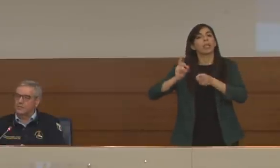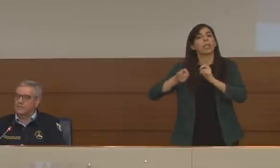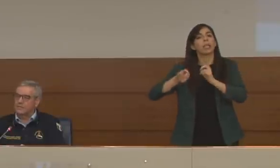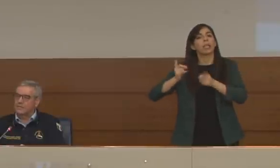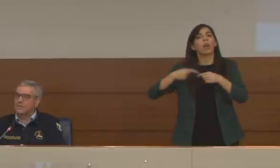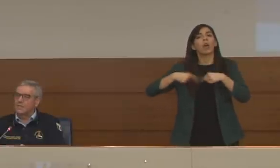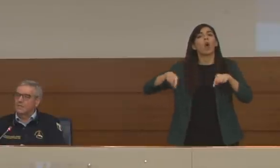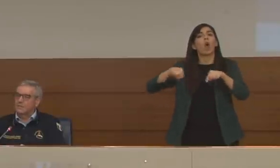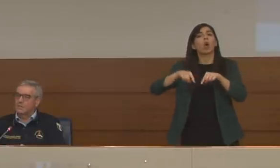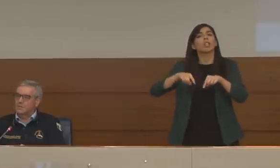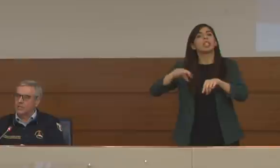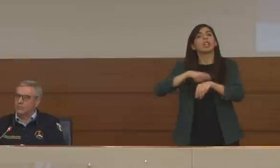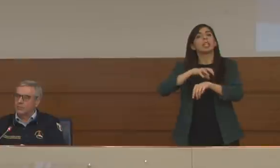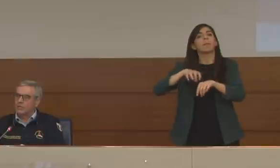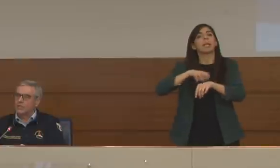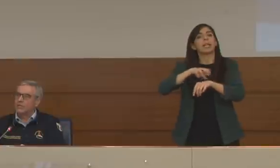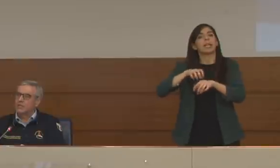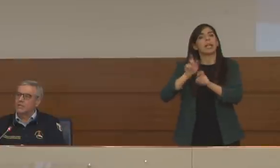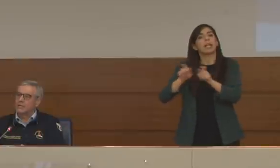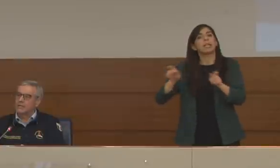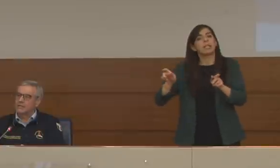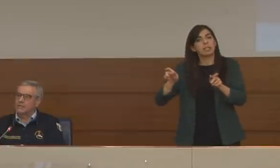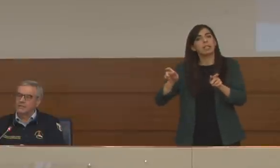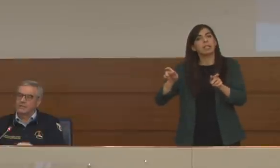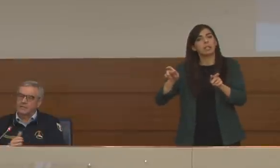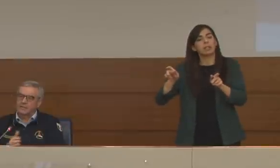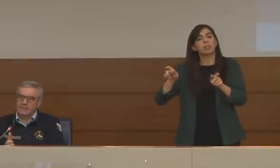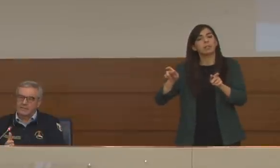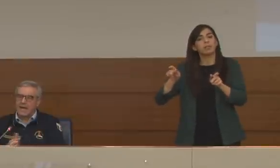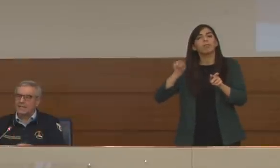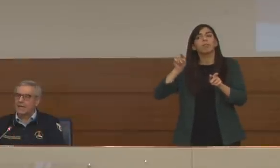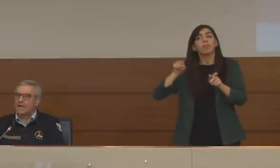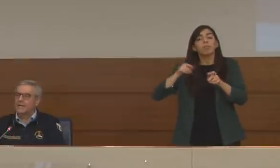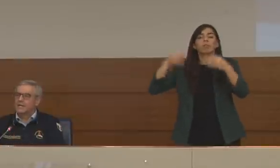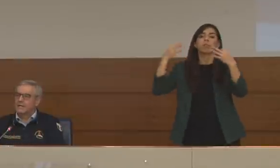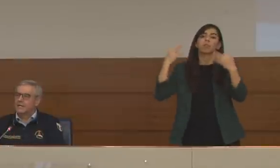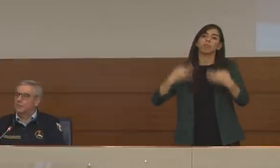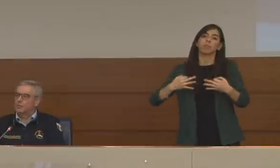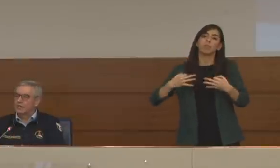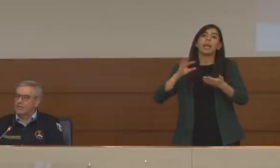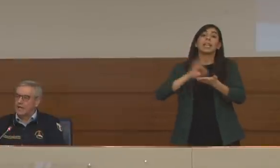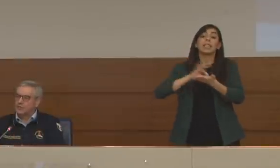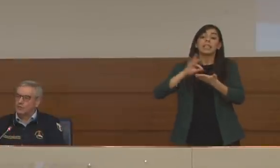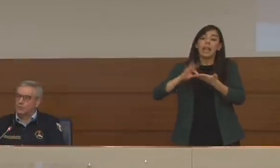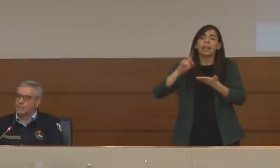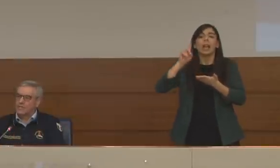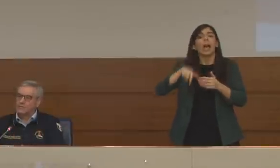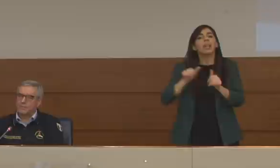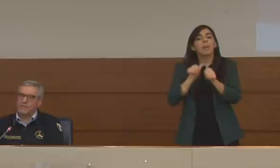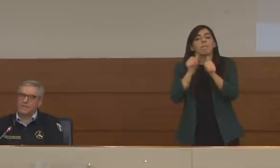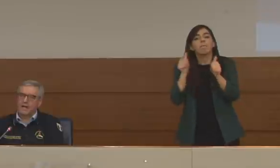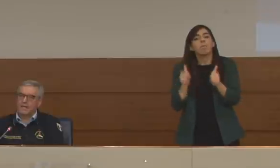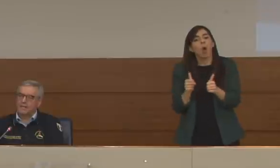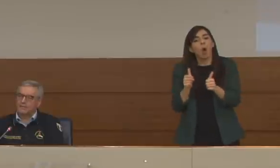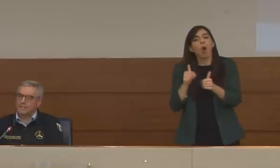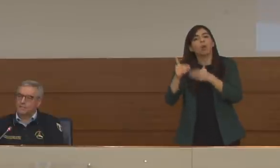Ministri decidere poi la data e le modalità con cui si esplicherà la fase 2.